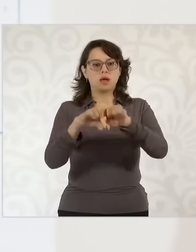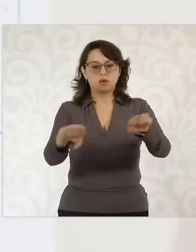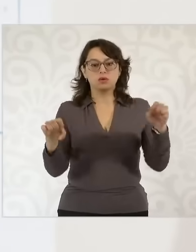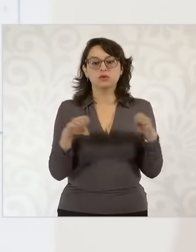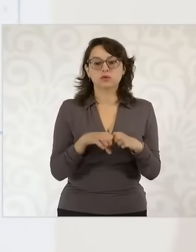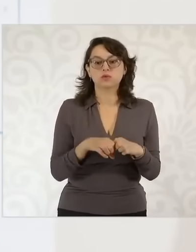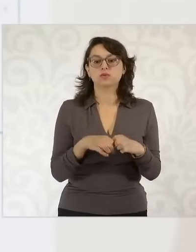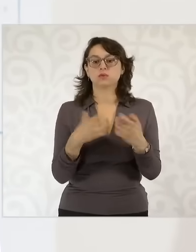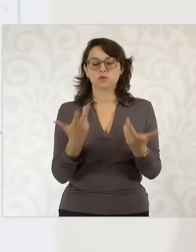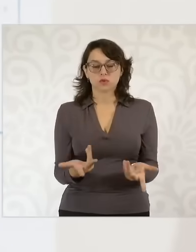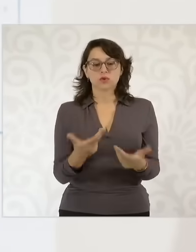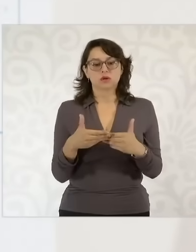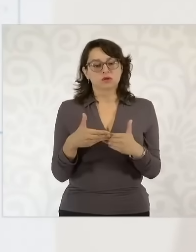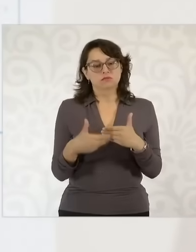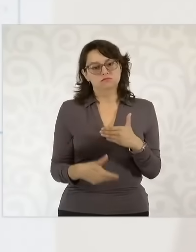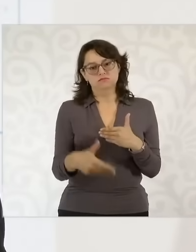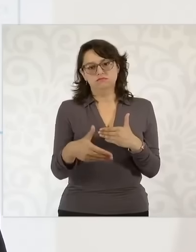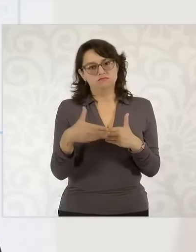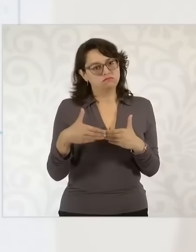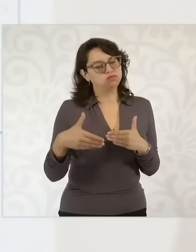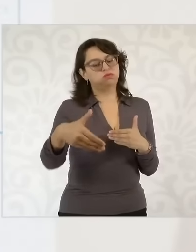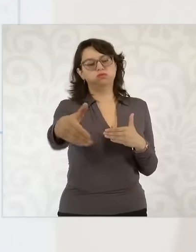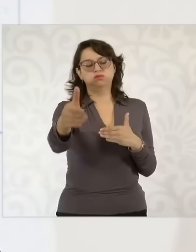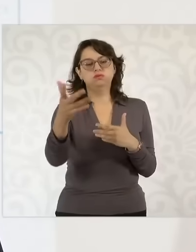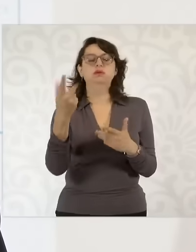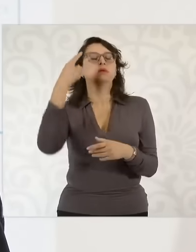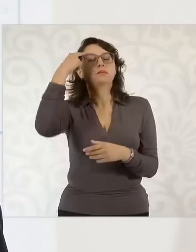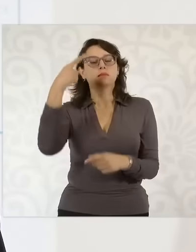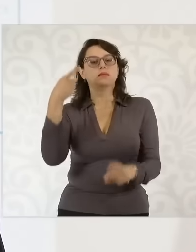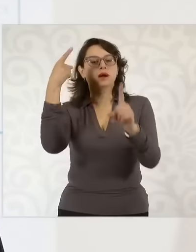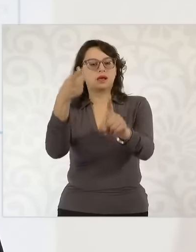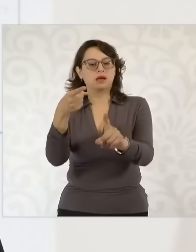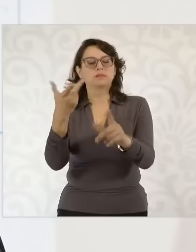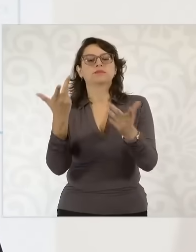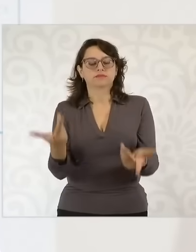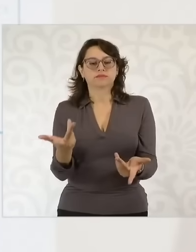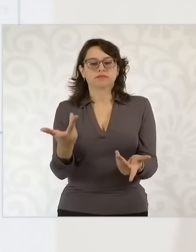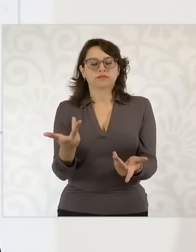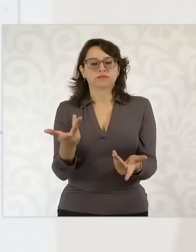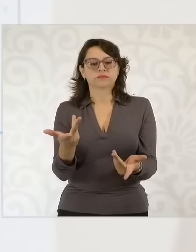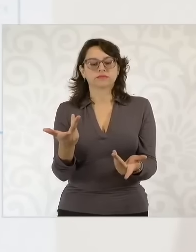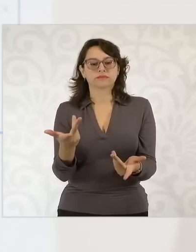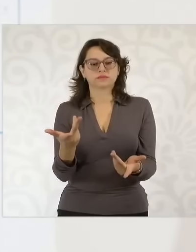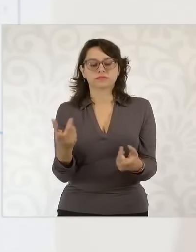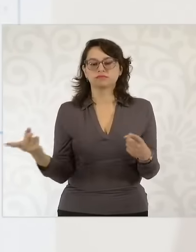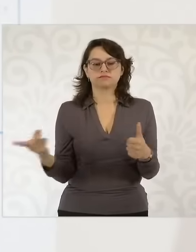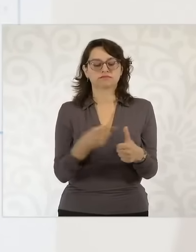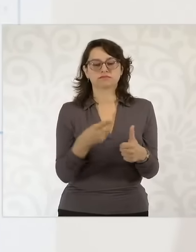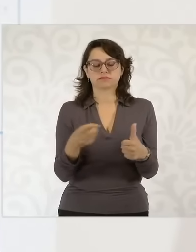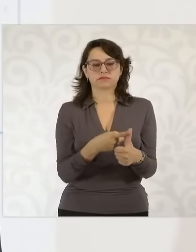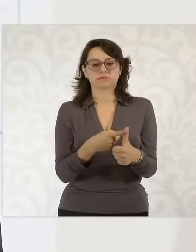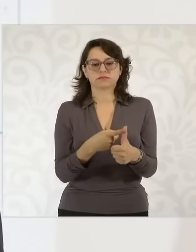de visión de mediano y largo plazo muy cuidadoso para apuntalar eh primero la posición de liquidez